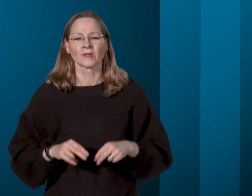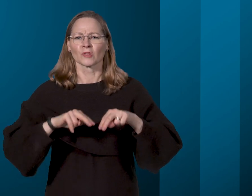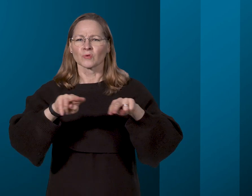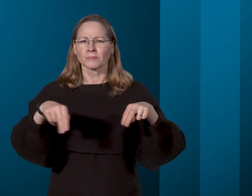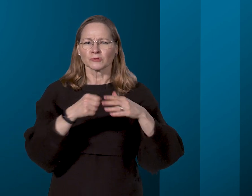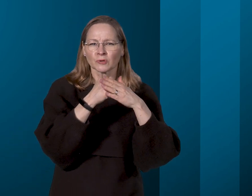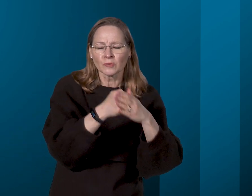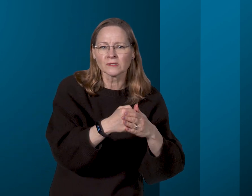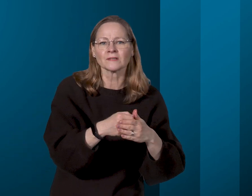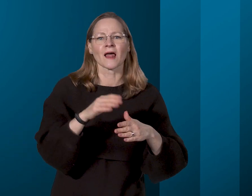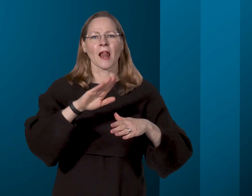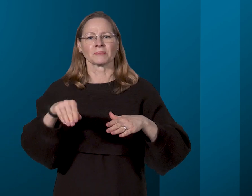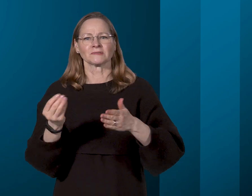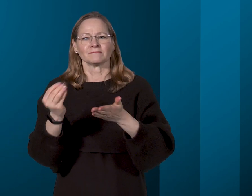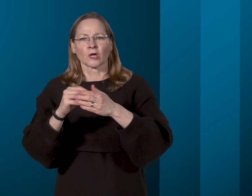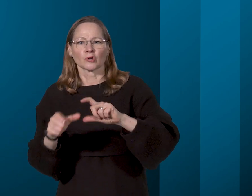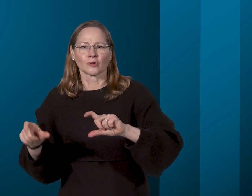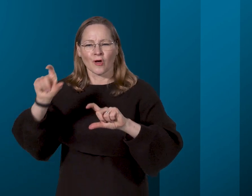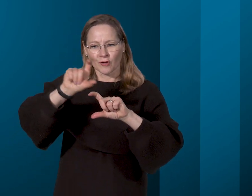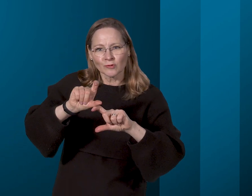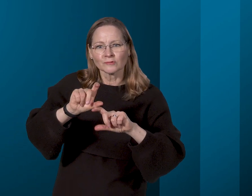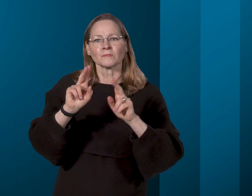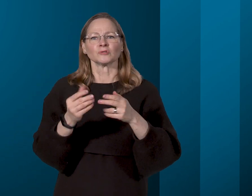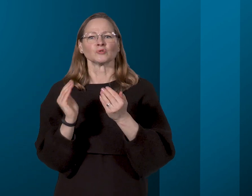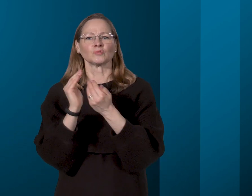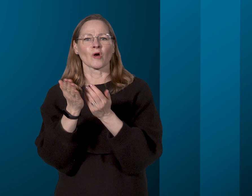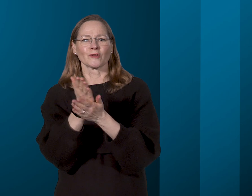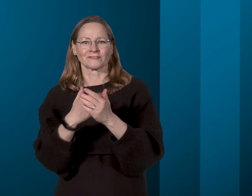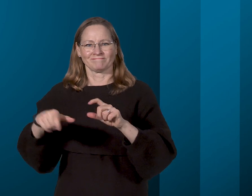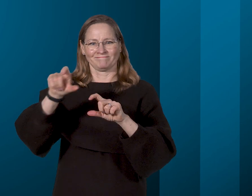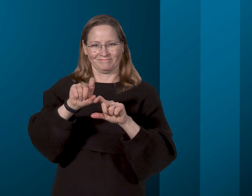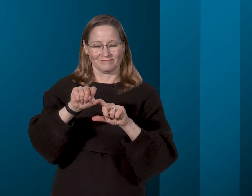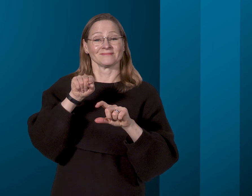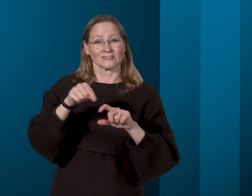Työttömyystuesta puolestaan poistuvat lapsikorotukset sekä suojaosa, -